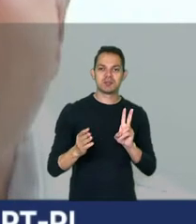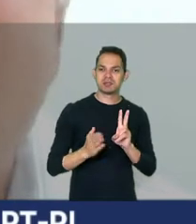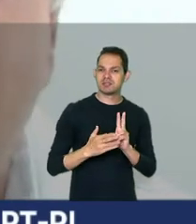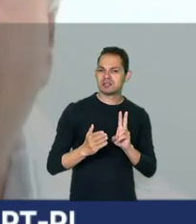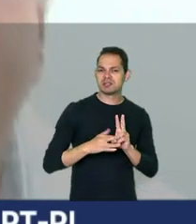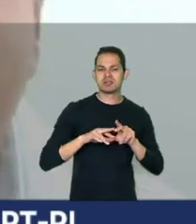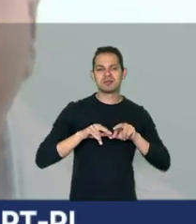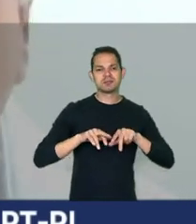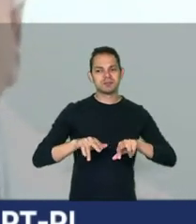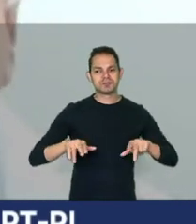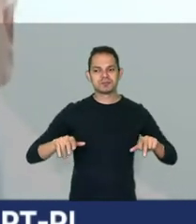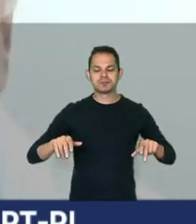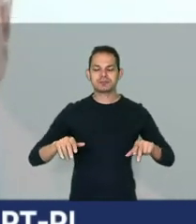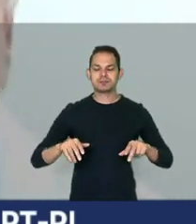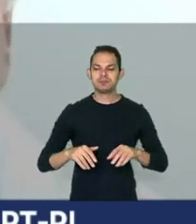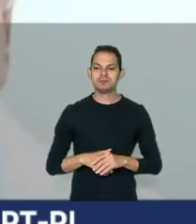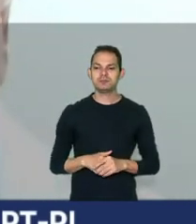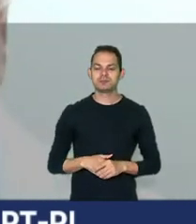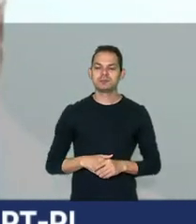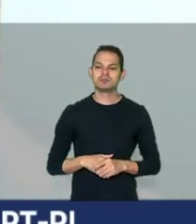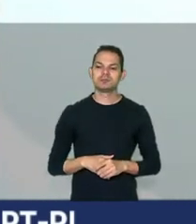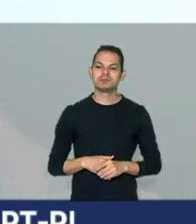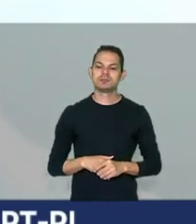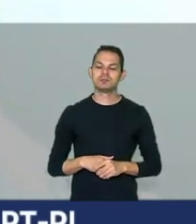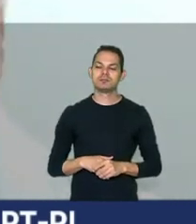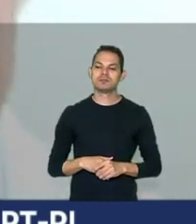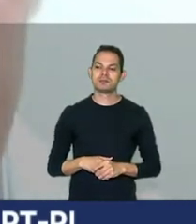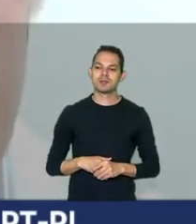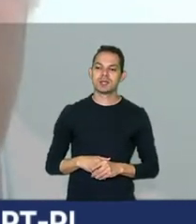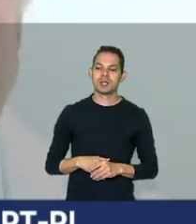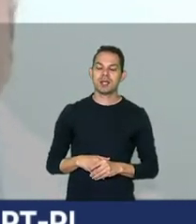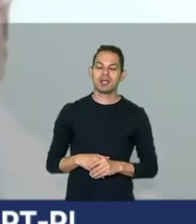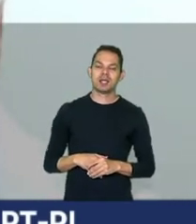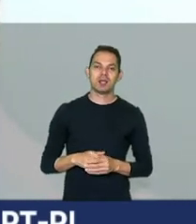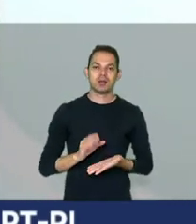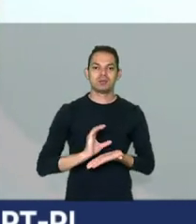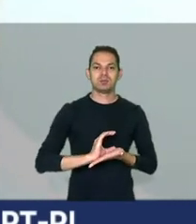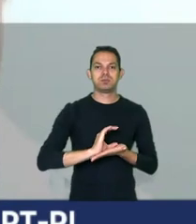INDÍGENAS, ENFIM, QUE PROCURA PRESERVAR, PROCURA CONSIDERAR NA HORA DO INVESTIMENTO A QUESTÃO DA DIVERSIDADE